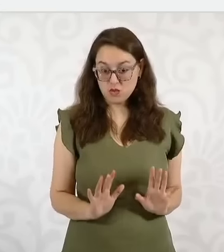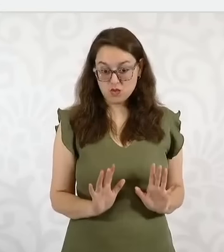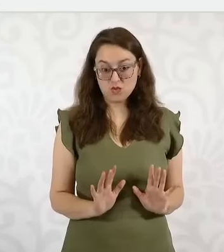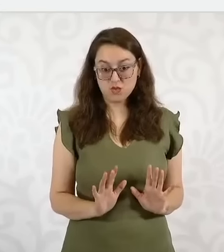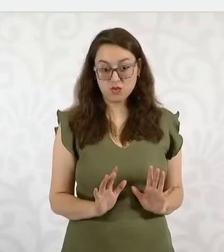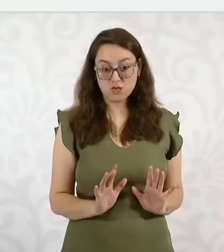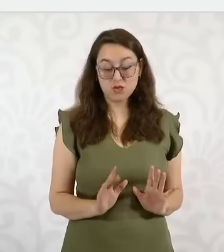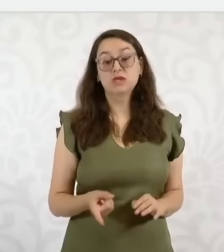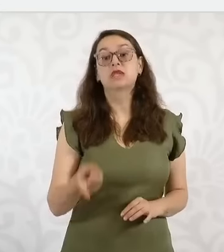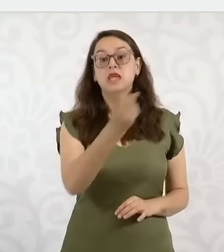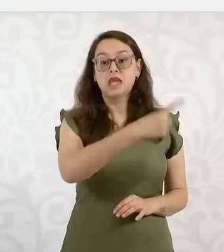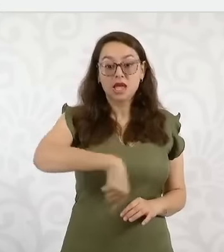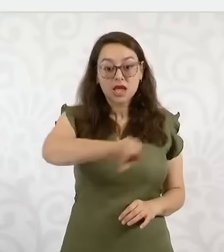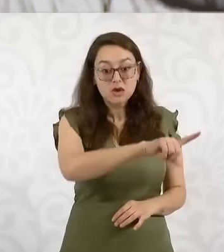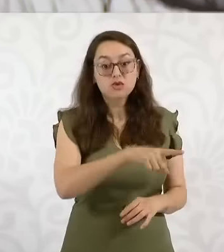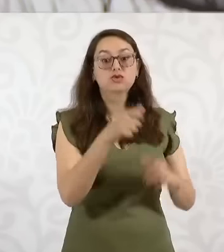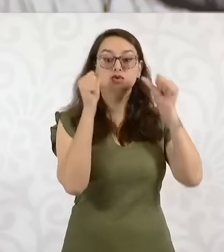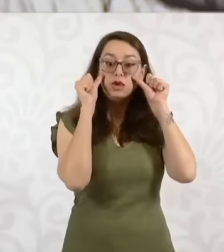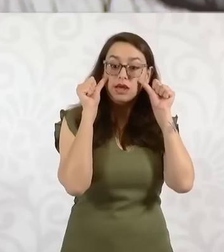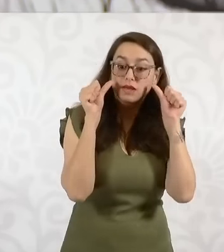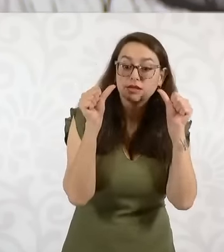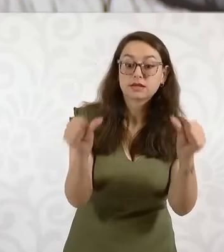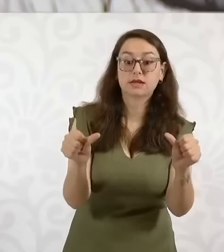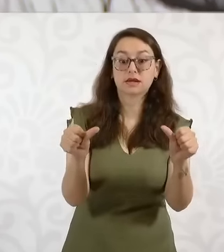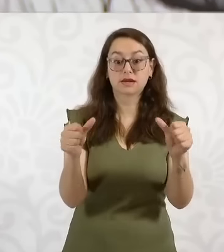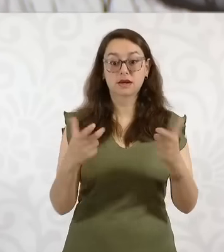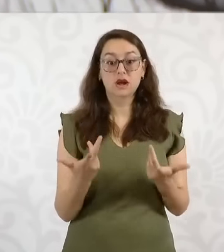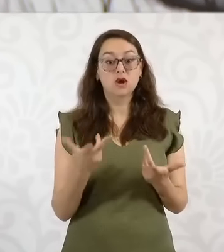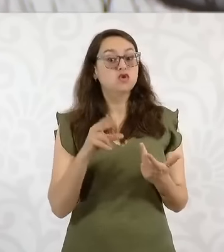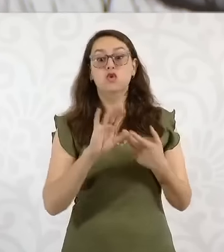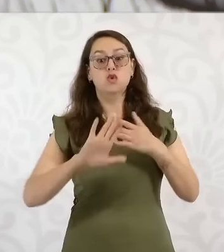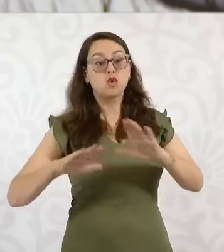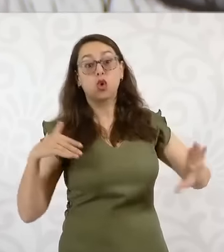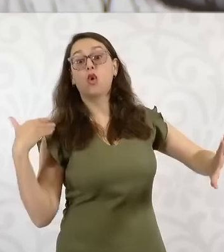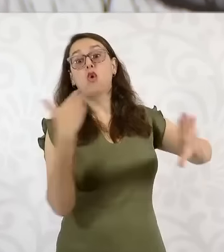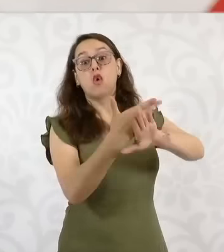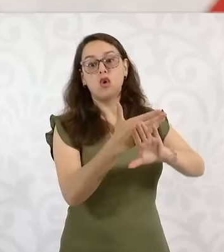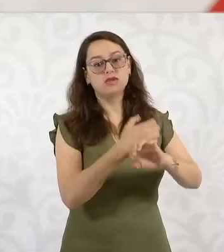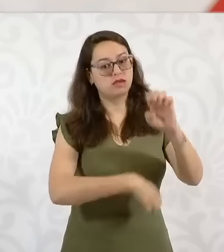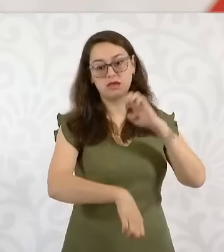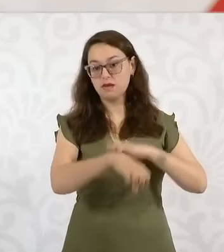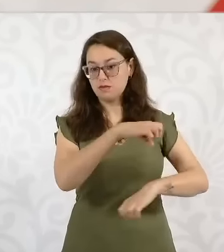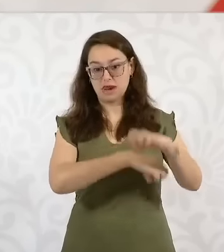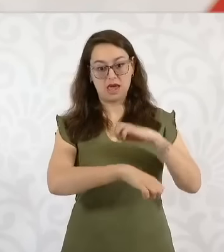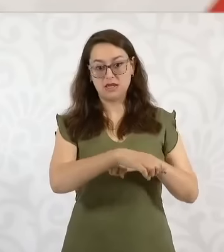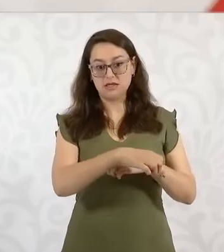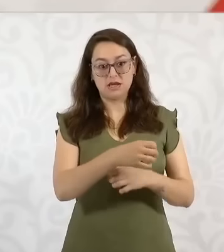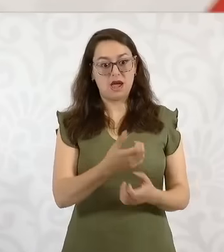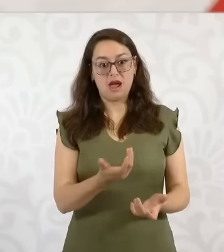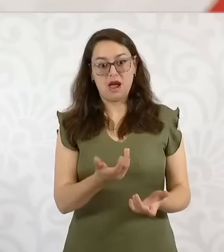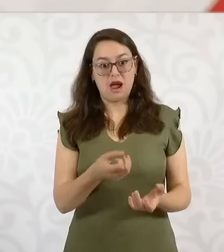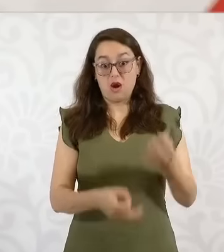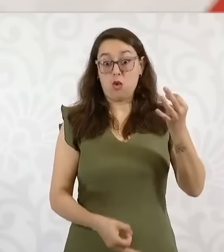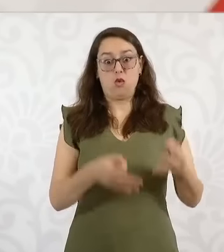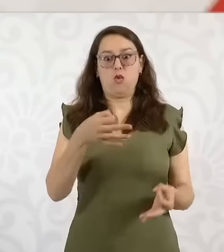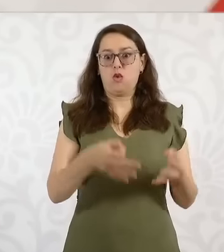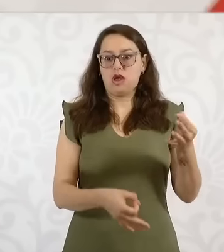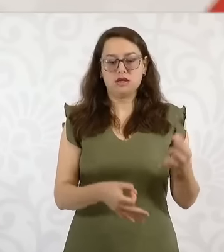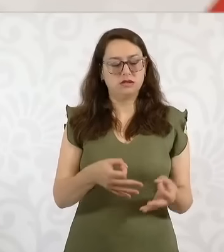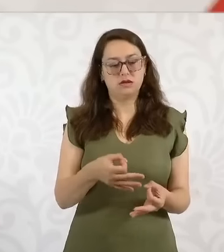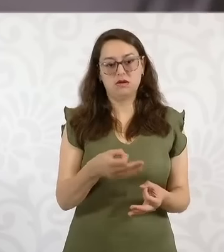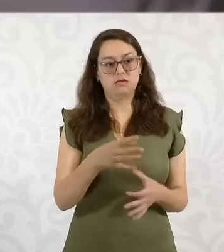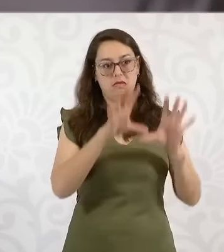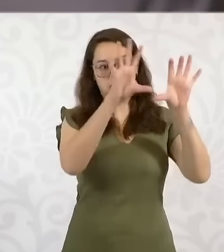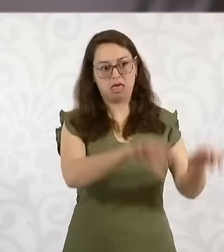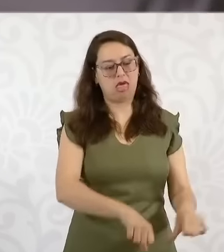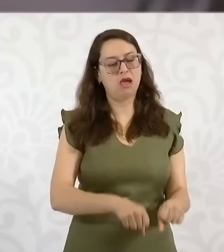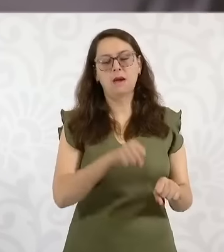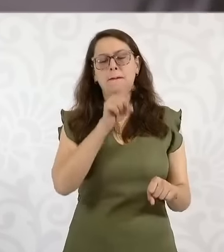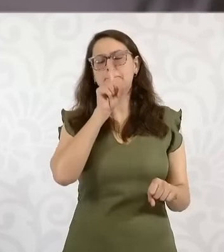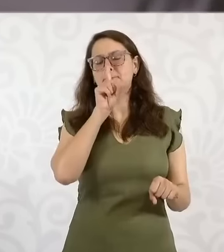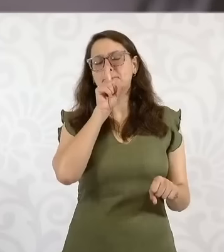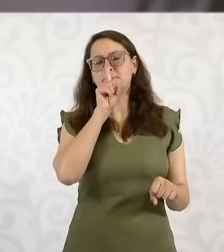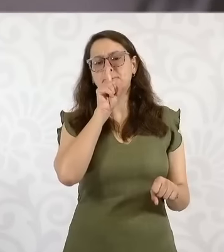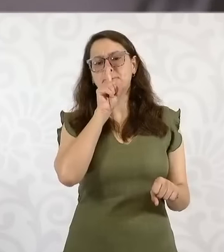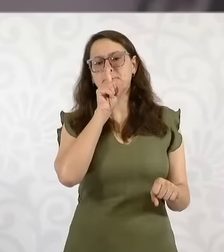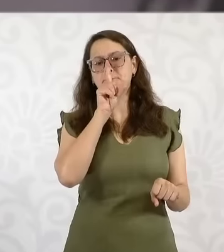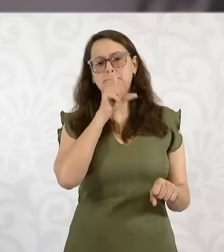de atender la situación y no eh llevarlos al al Ministerio Público y luego quién sabe qué pasa. Lo